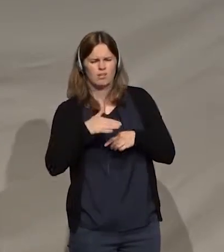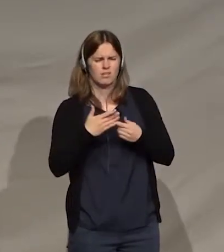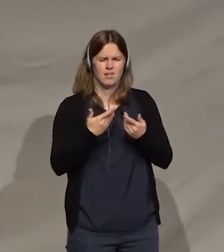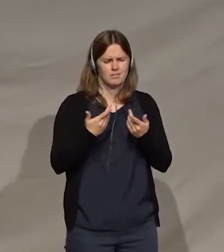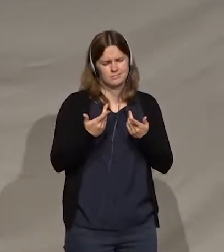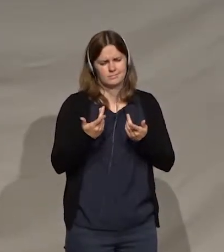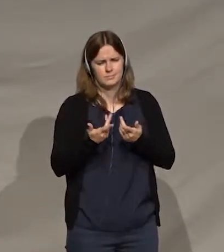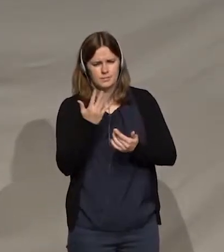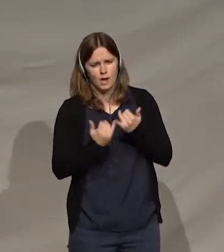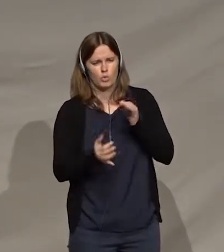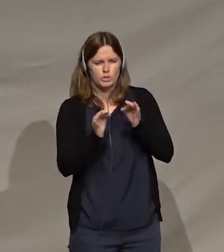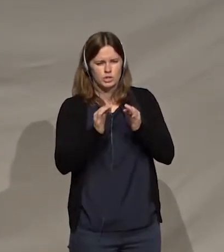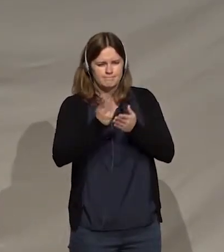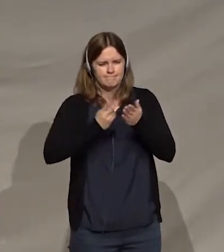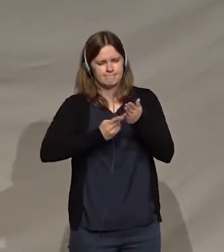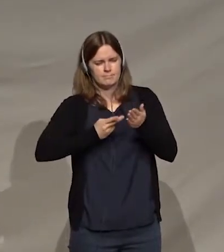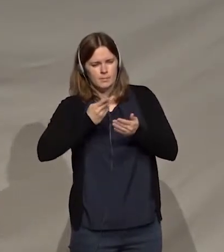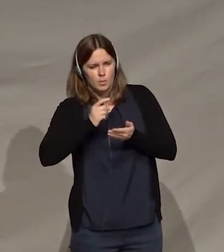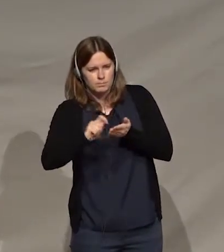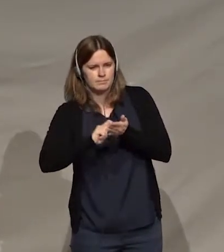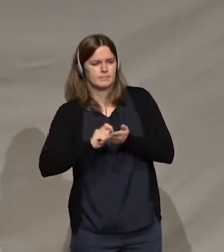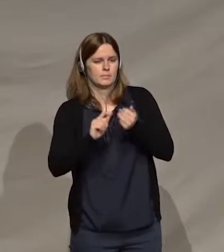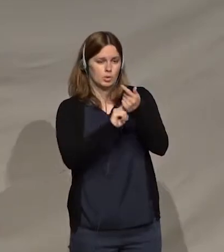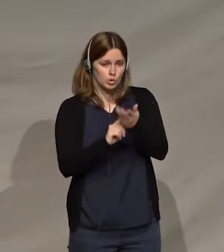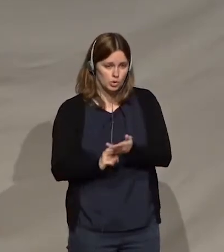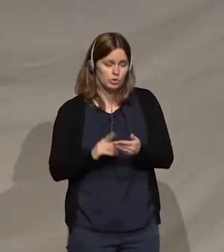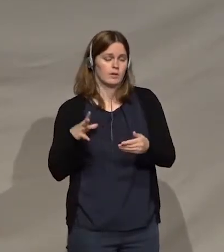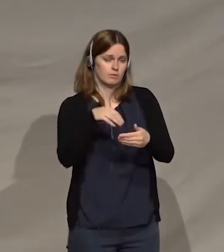obsah jménem někoho jiného. Mediální profesionálové, zaměstnanci univerzit,